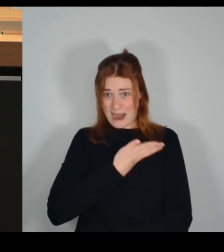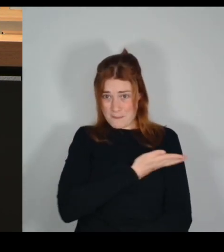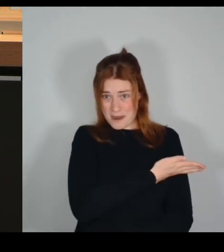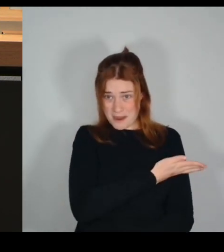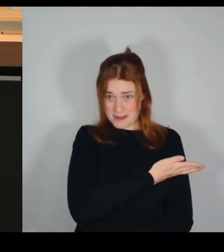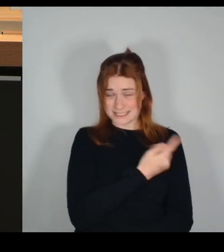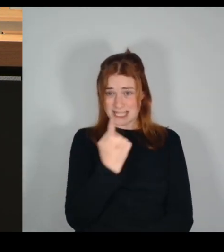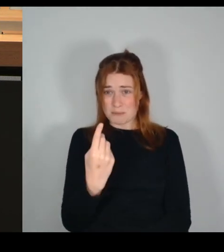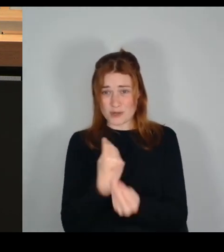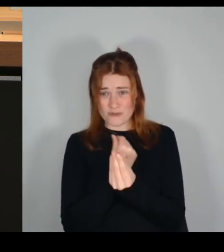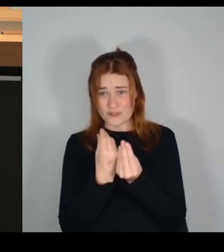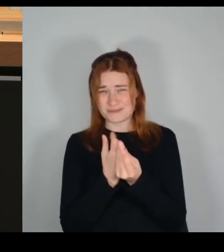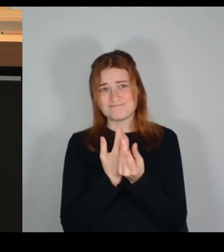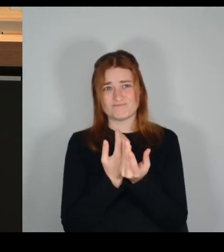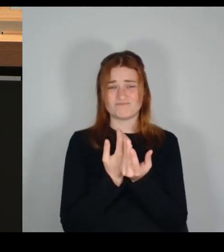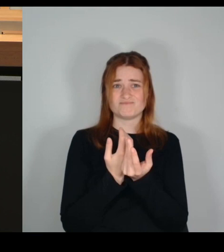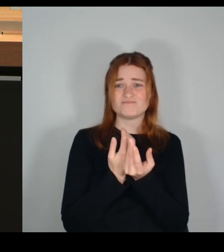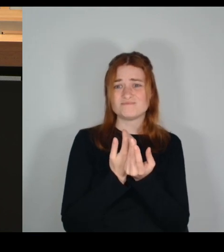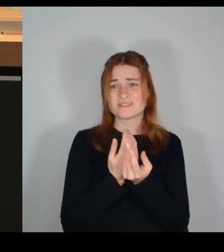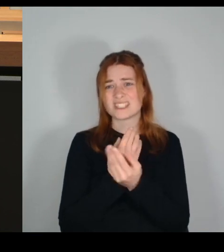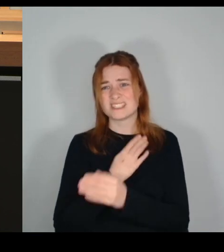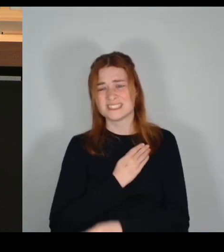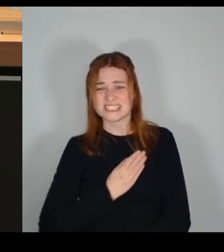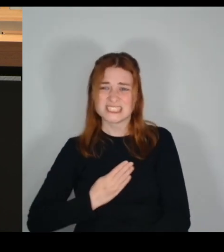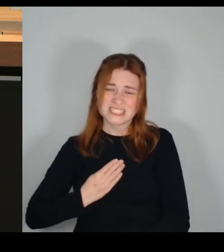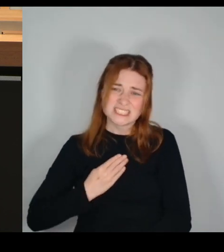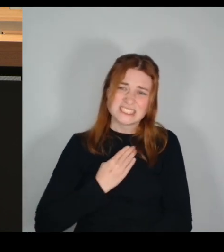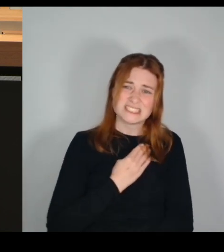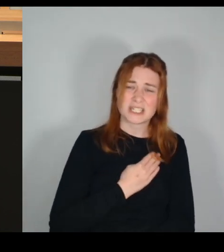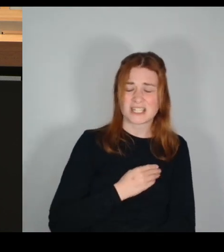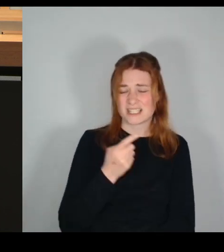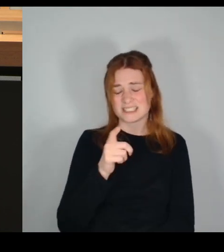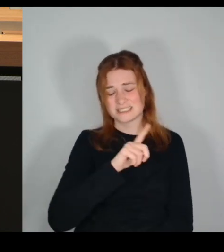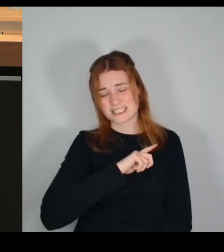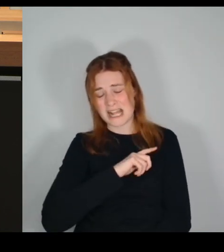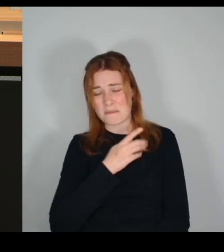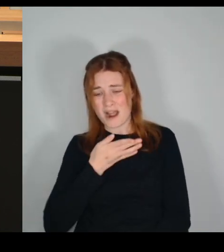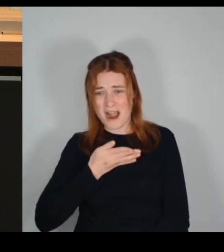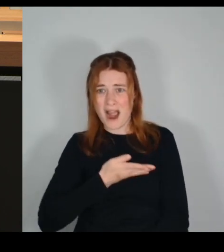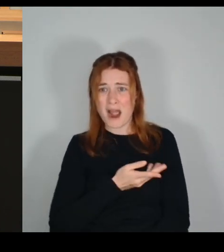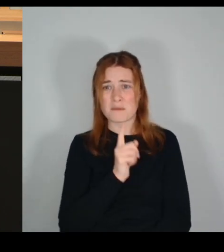zu müssen, arm zu sein. Und deshalb brauchen wir auch Hilfen, die ohne arm funktionieren. Und lassen Sie mich